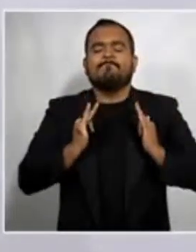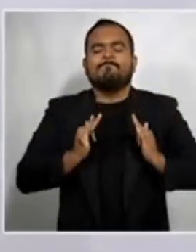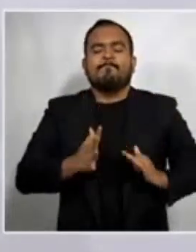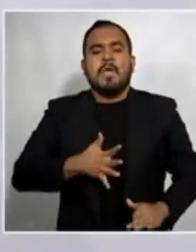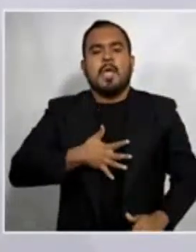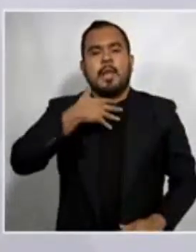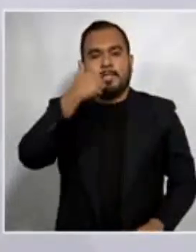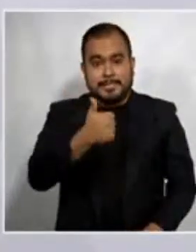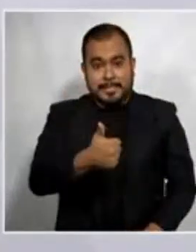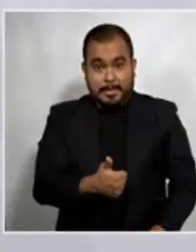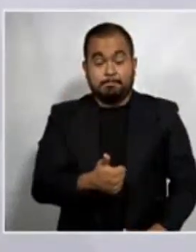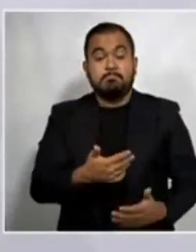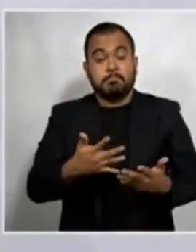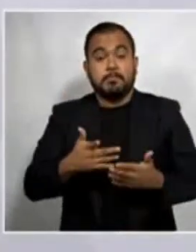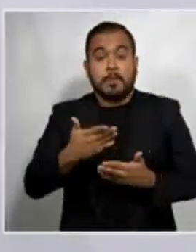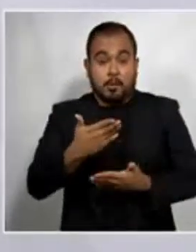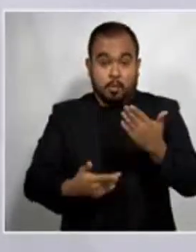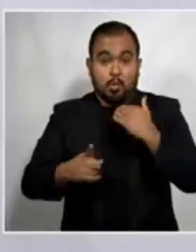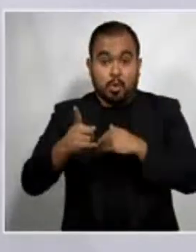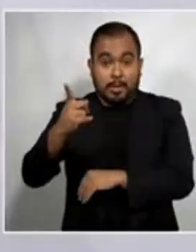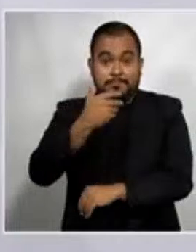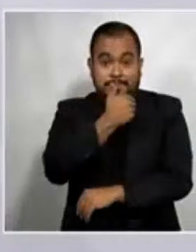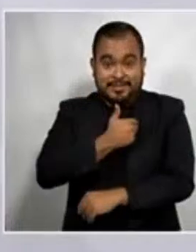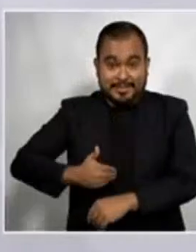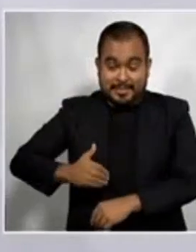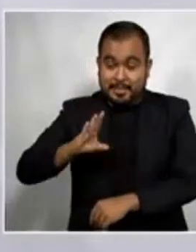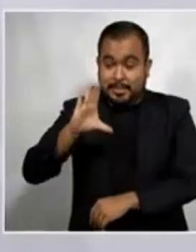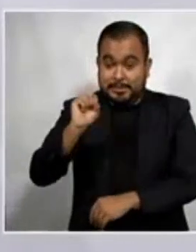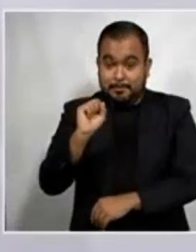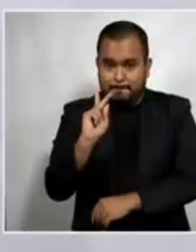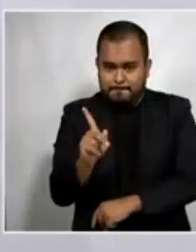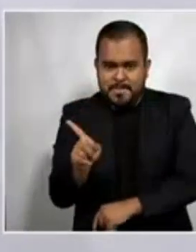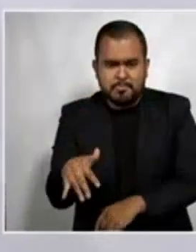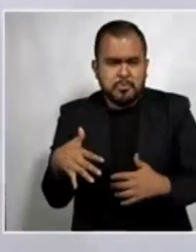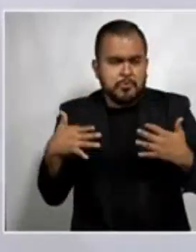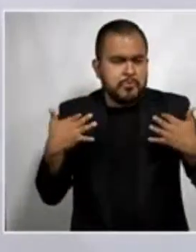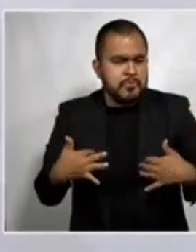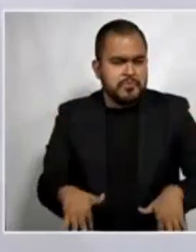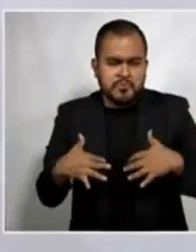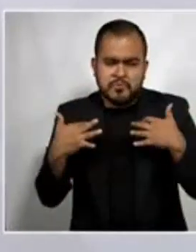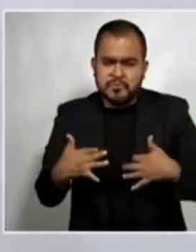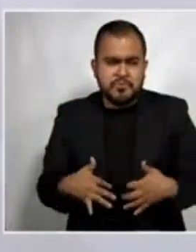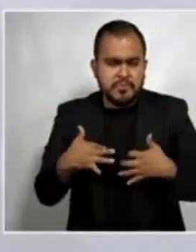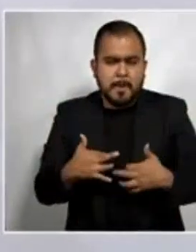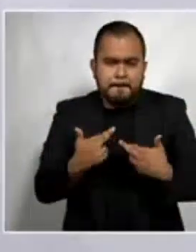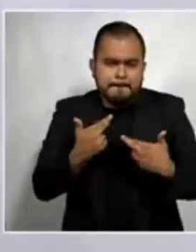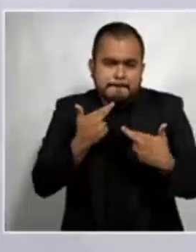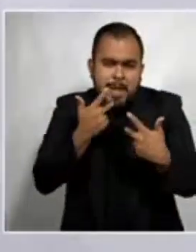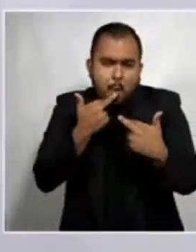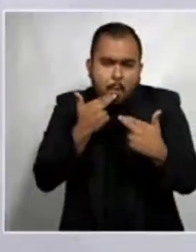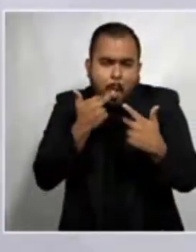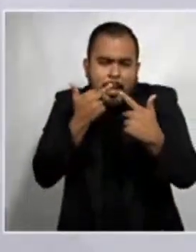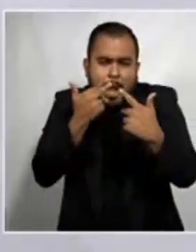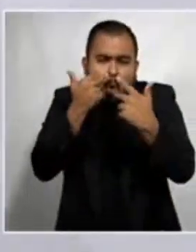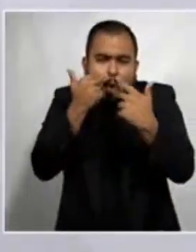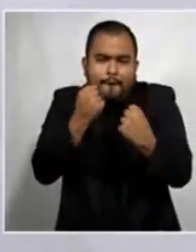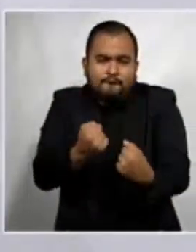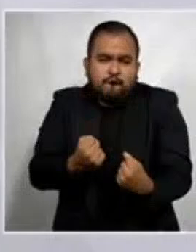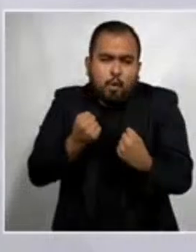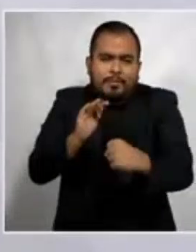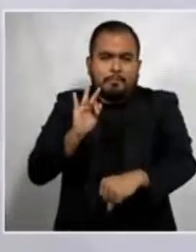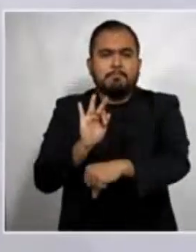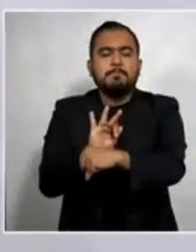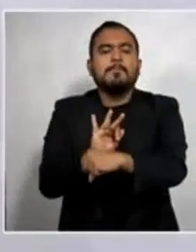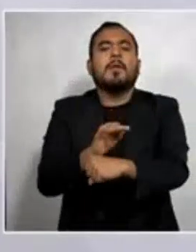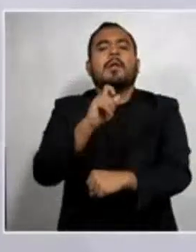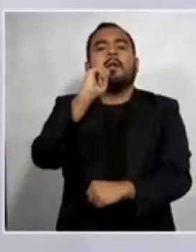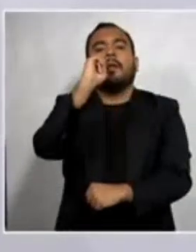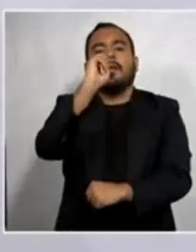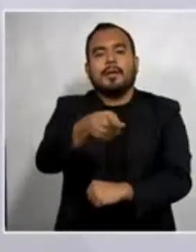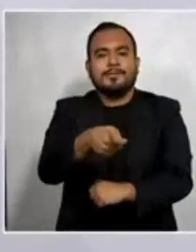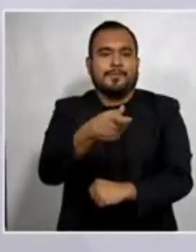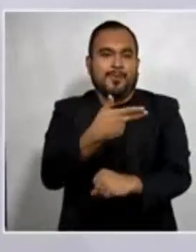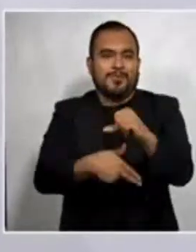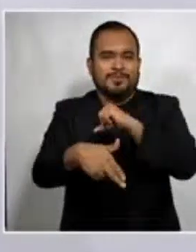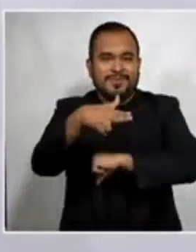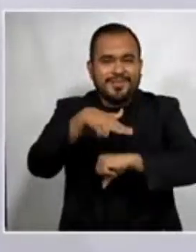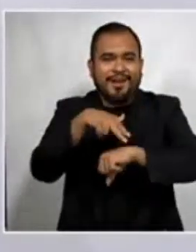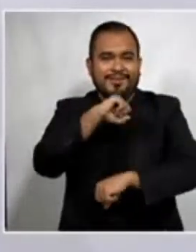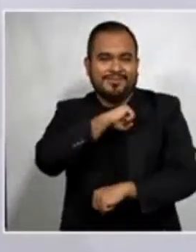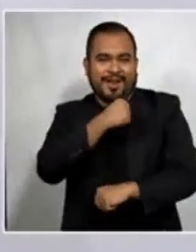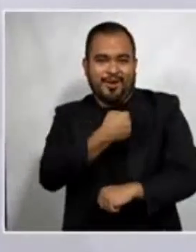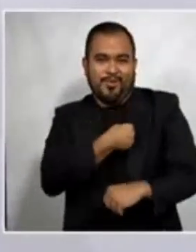Claudia SH se fortalece enormemente el sector público de salud. En el mundo de la salud se